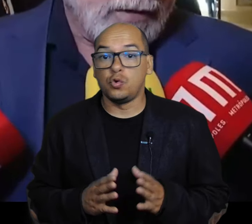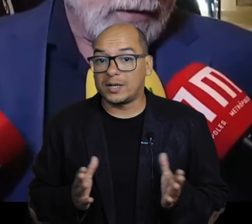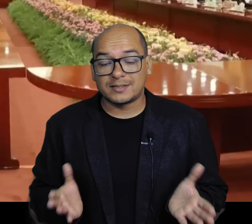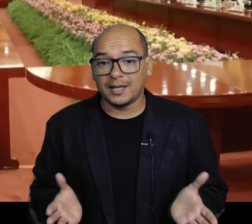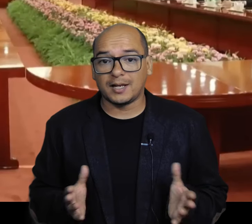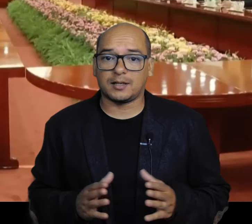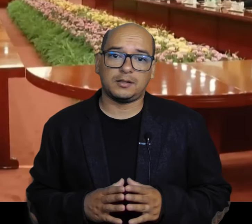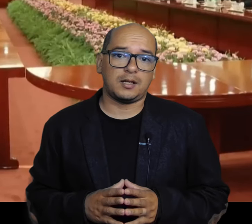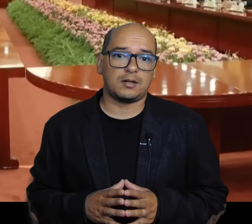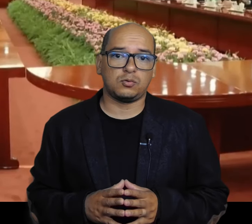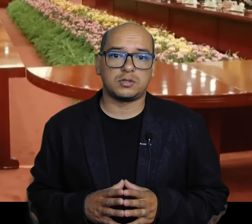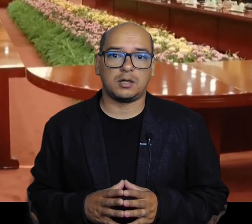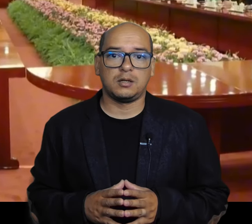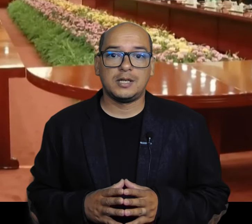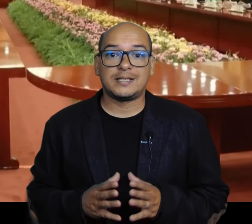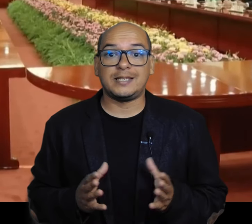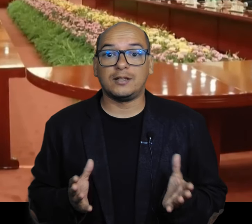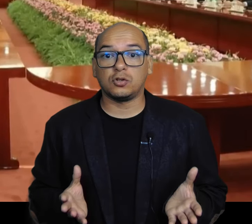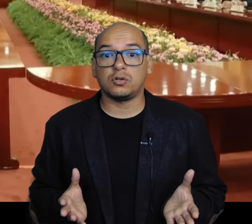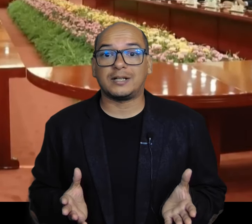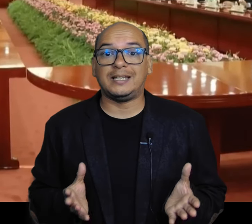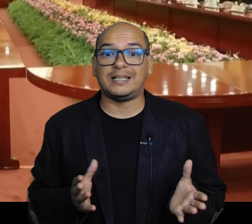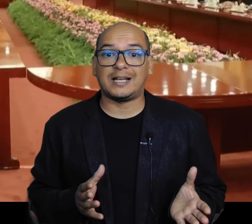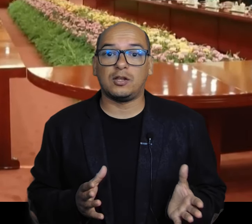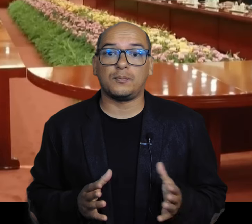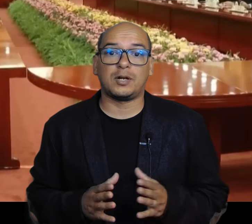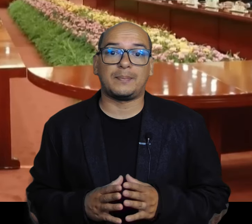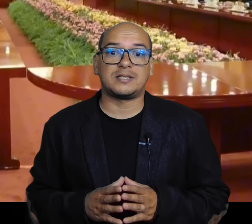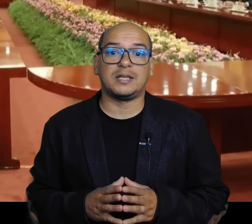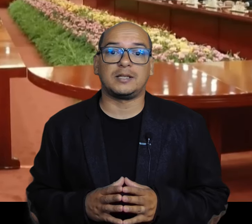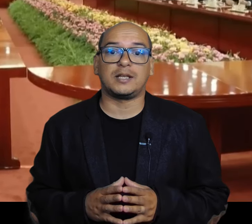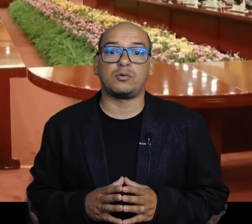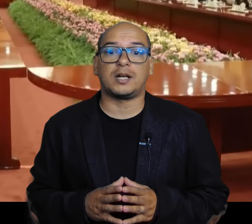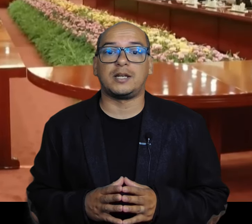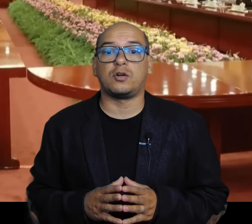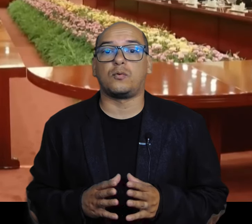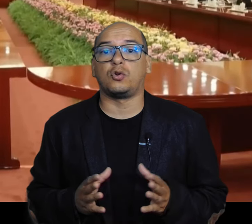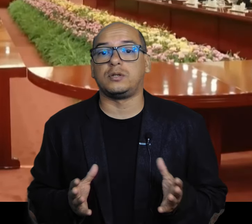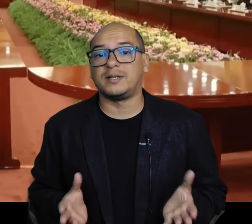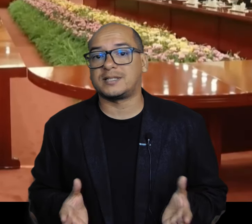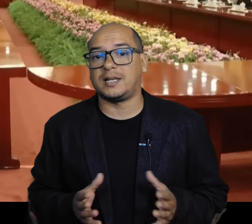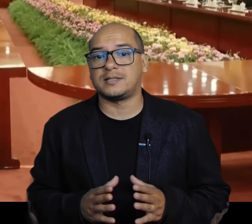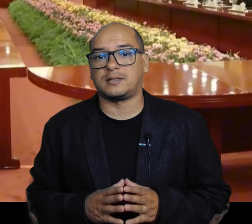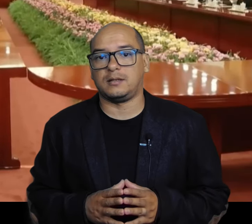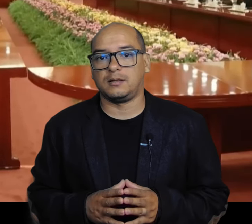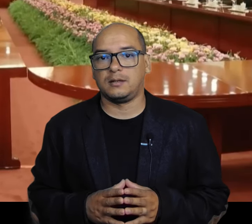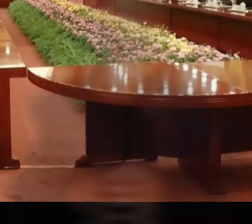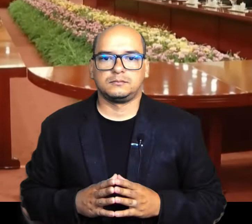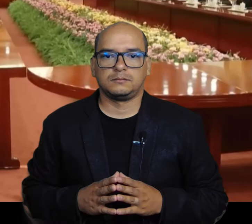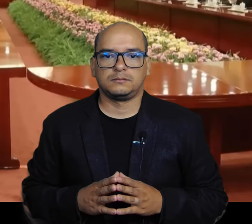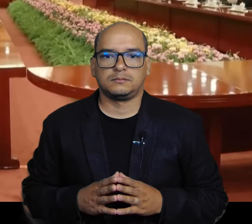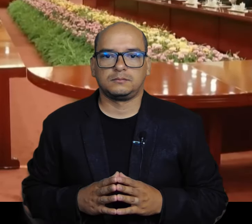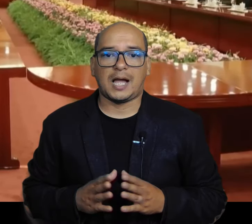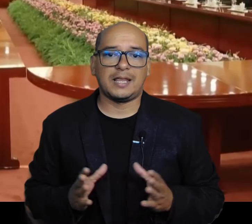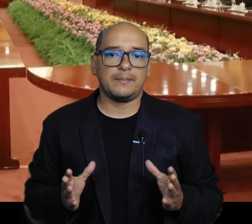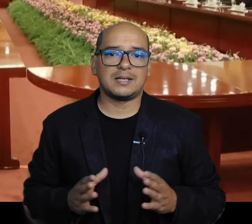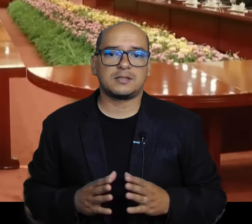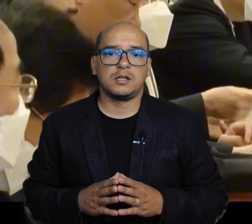exige La retirada rusa siendo criticado por el presidente ucraniano volodimir selenski además